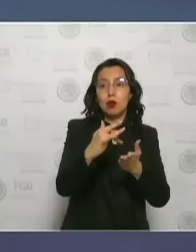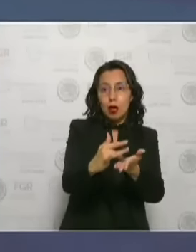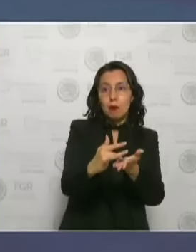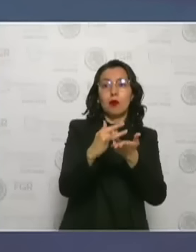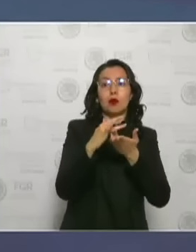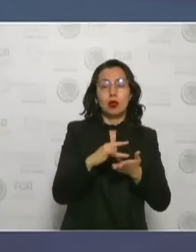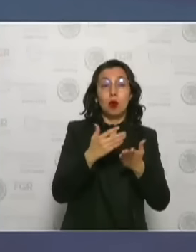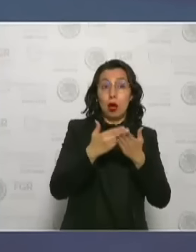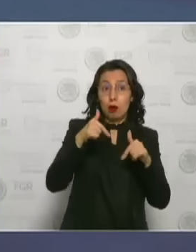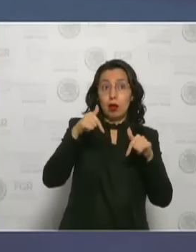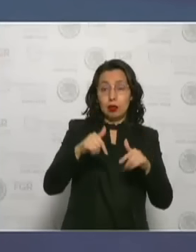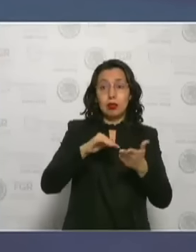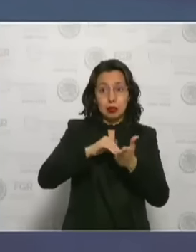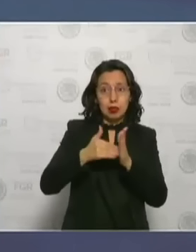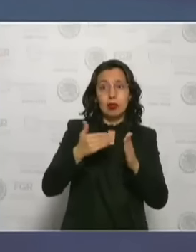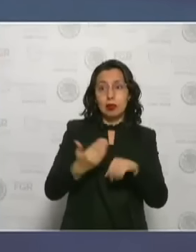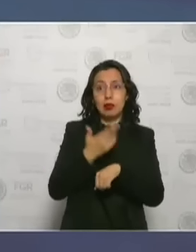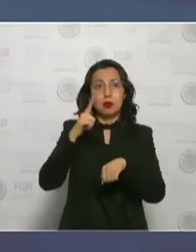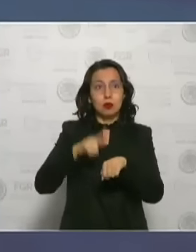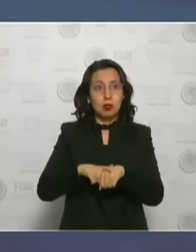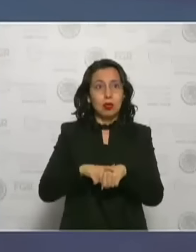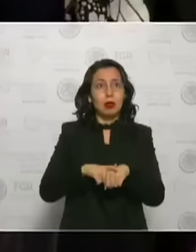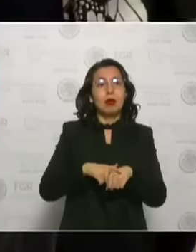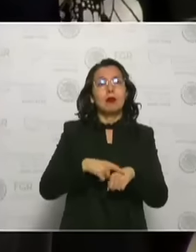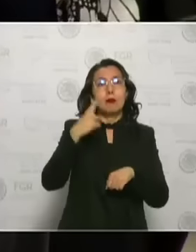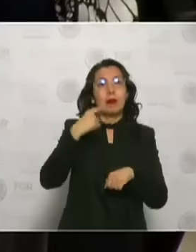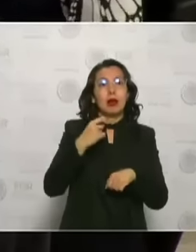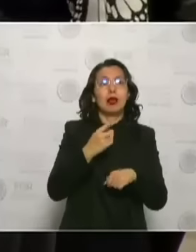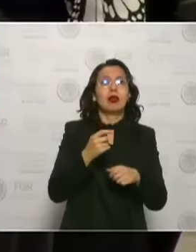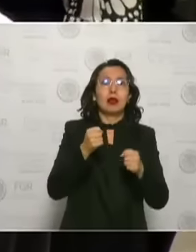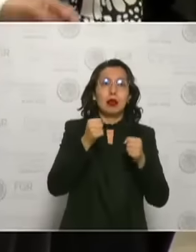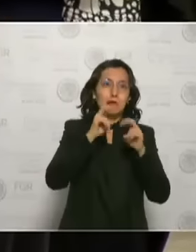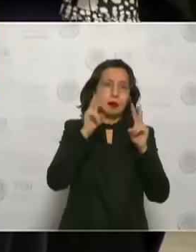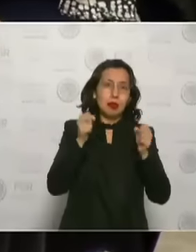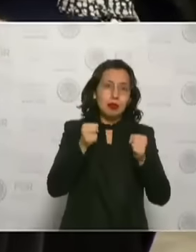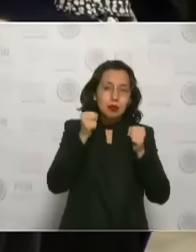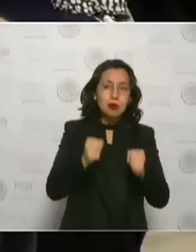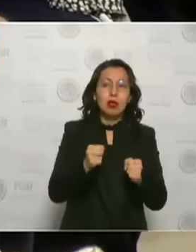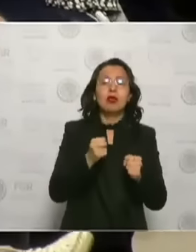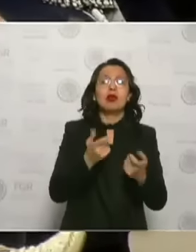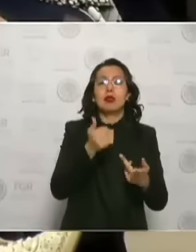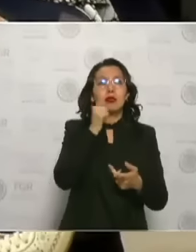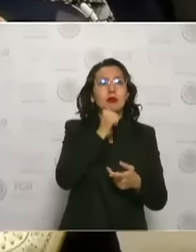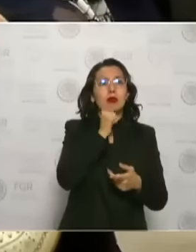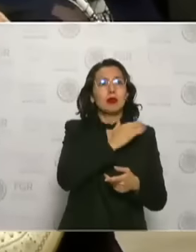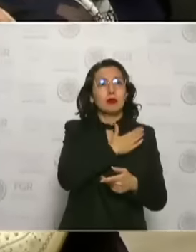a las estrategias nacionales en materia de seguridad pública y procuración de justicia,